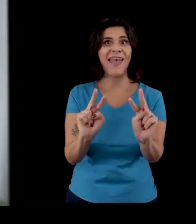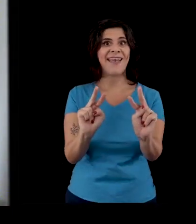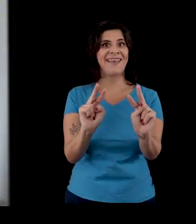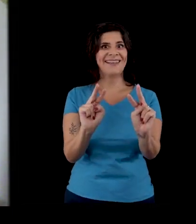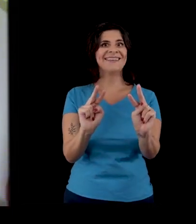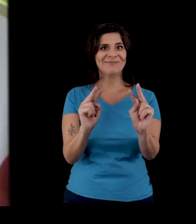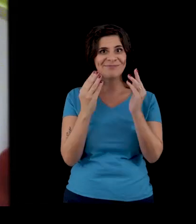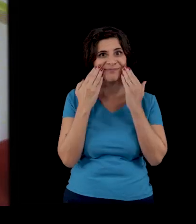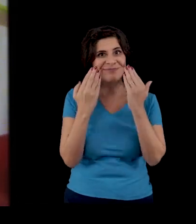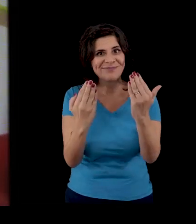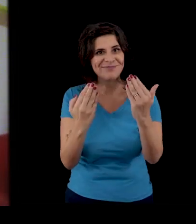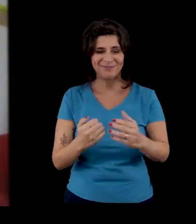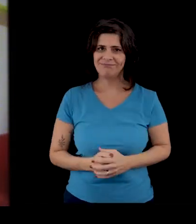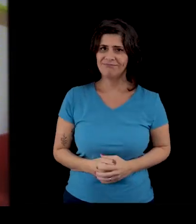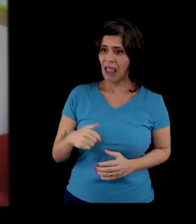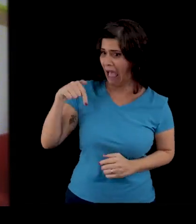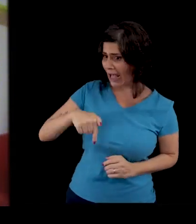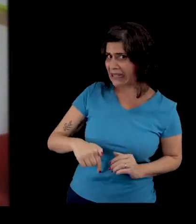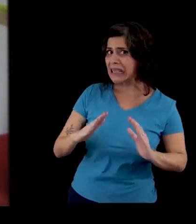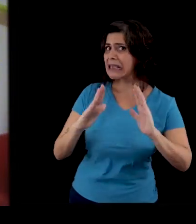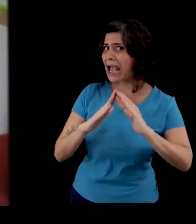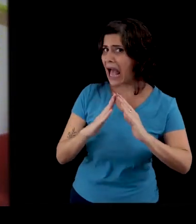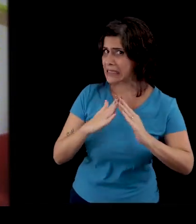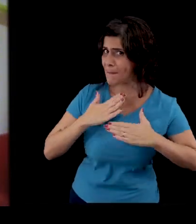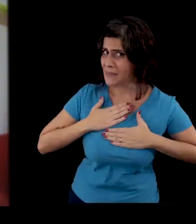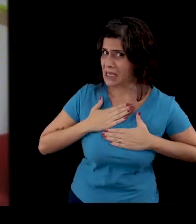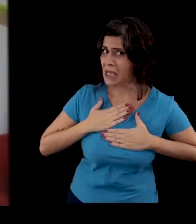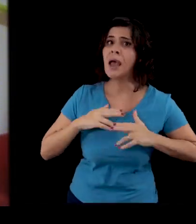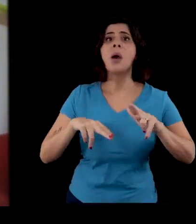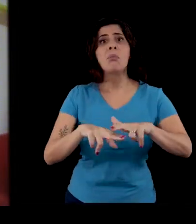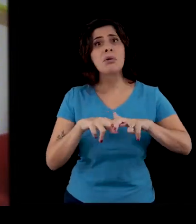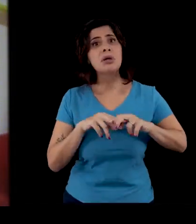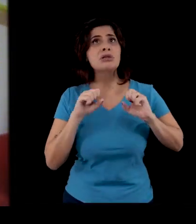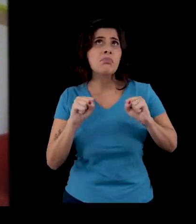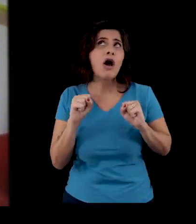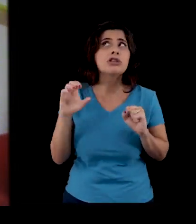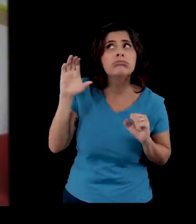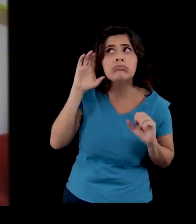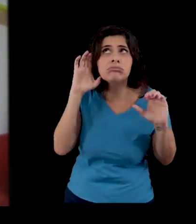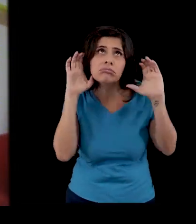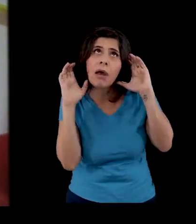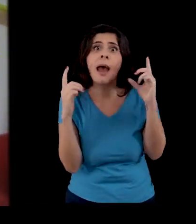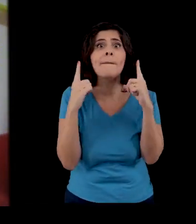E como estou na minha casa é possível que a gente escute passarinhos, cachorros,